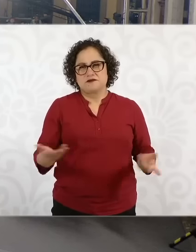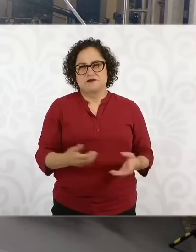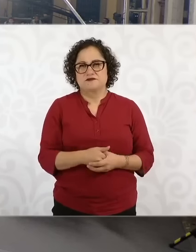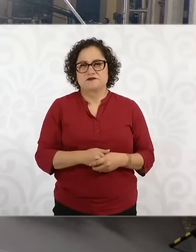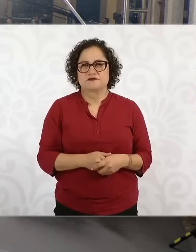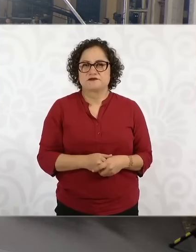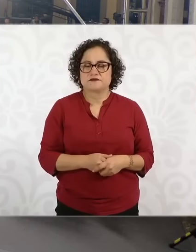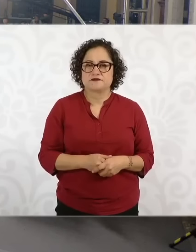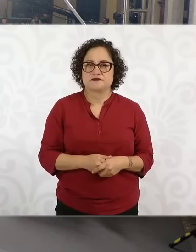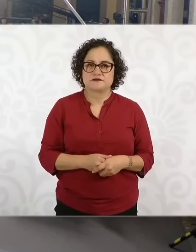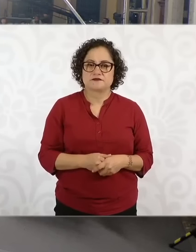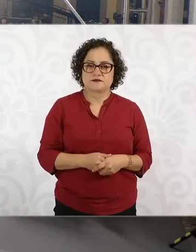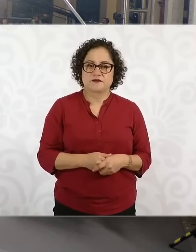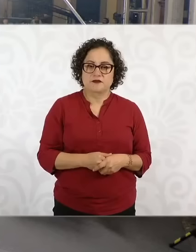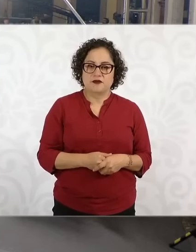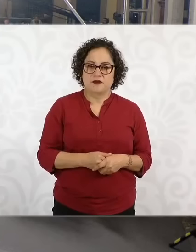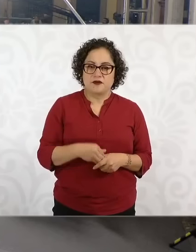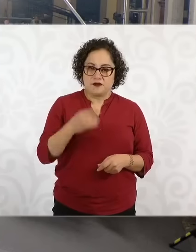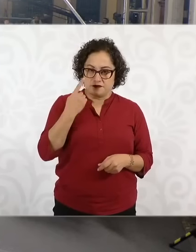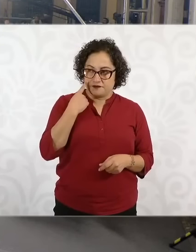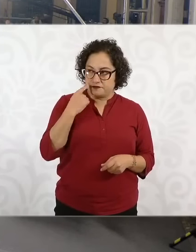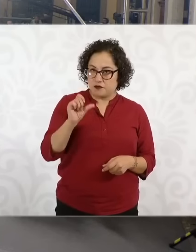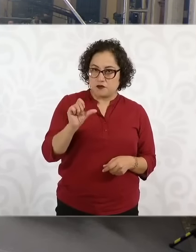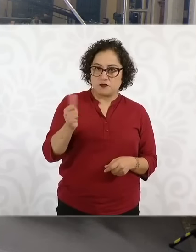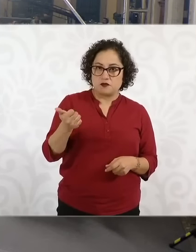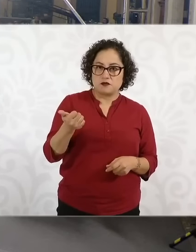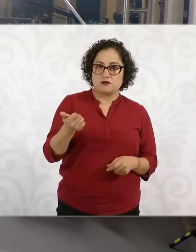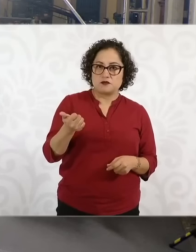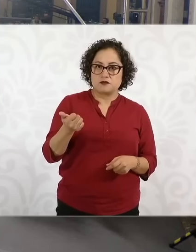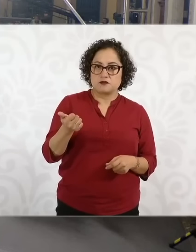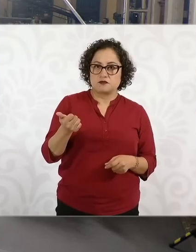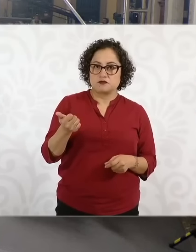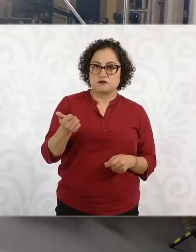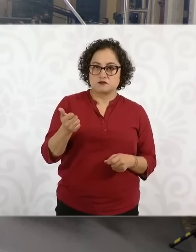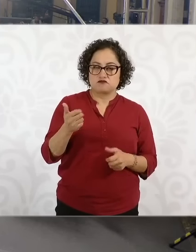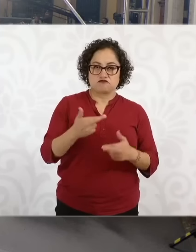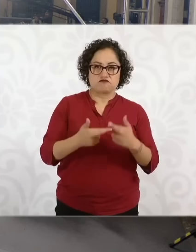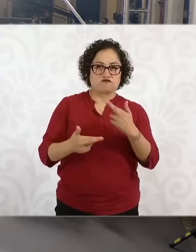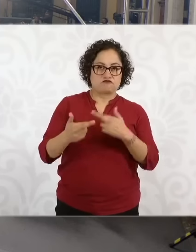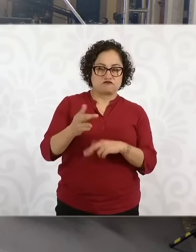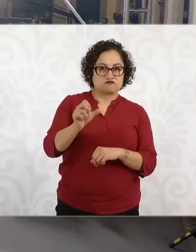ahora, a ver si ya tienes lo de NMS, nos regresamos al otro tema.